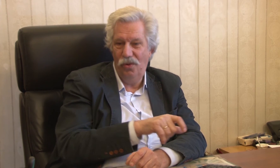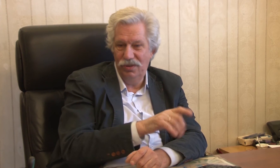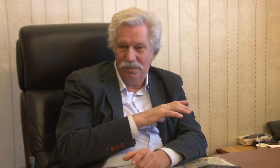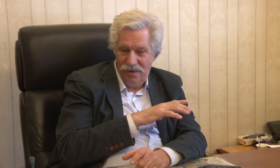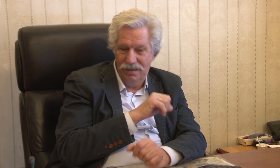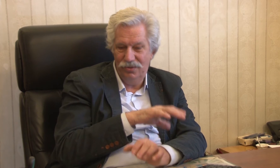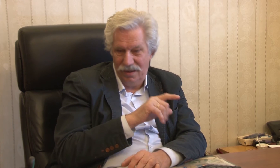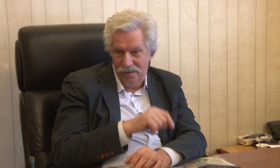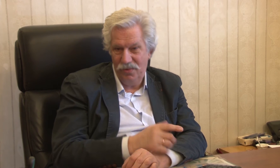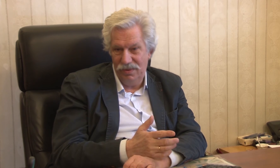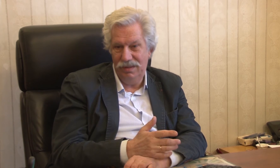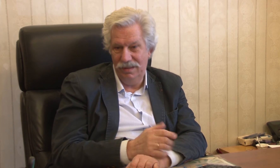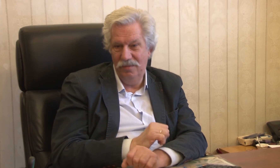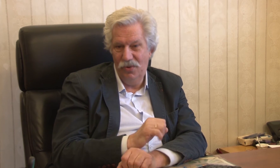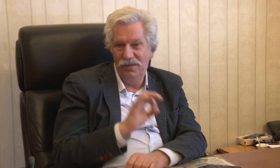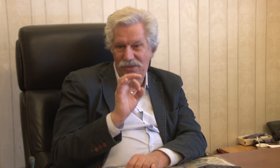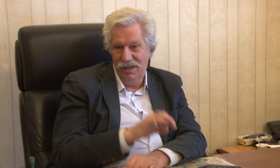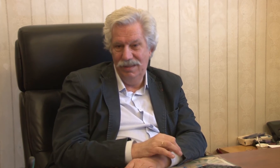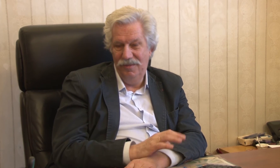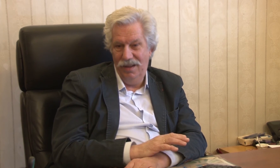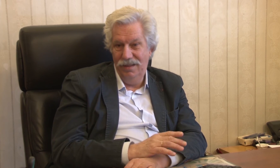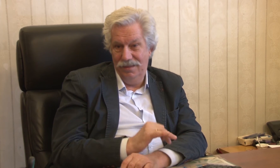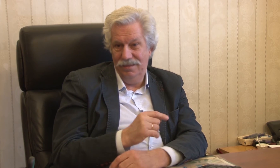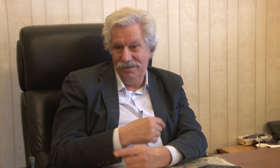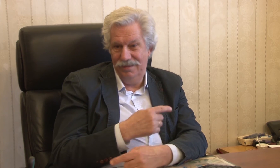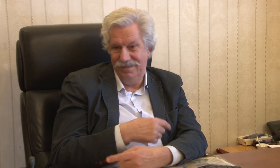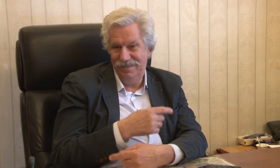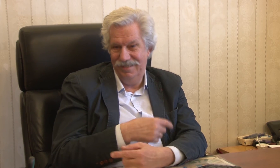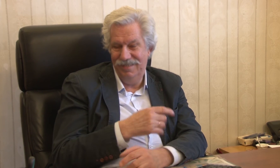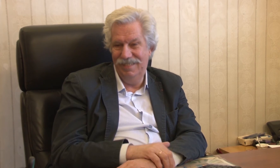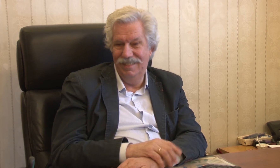и Приволжского ФО, решаю вопросы, часто езжу, кручусь как белка в колесе.